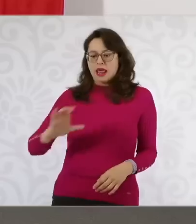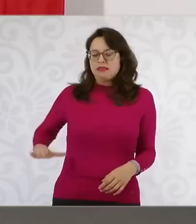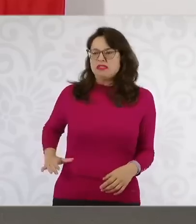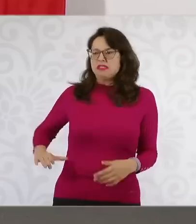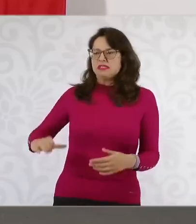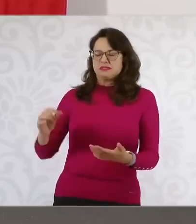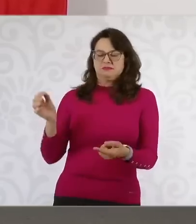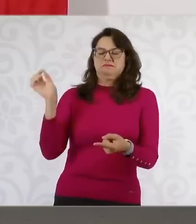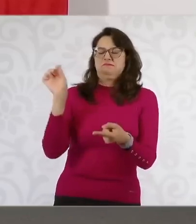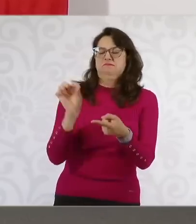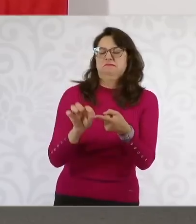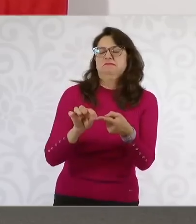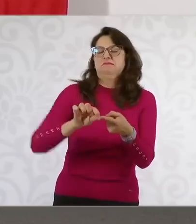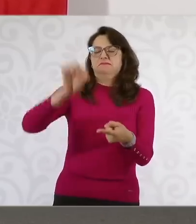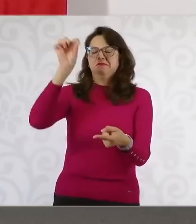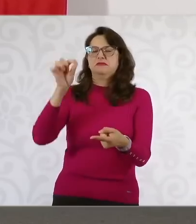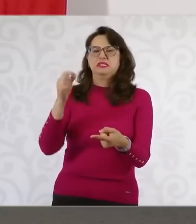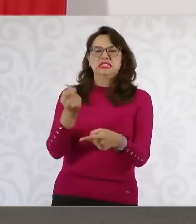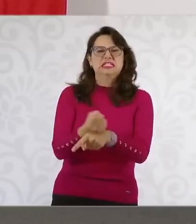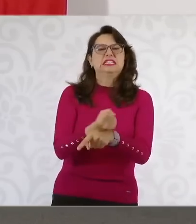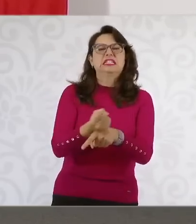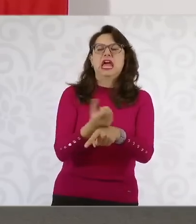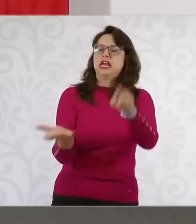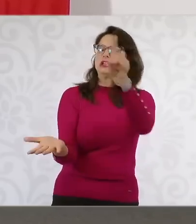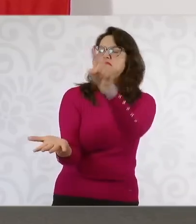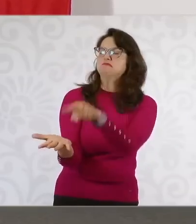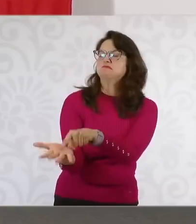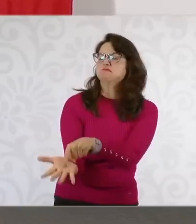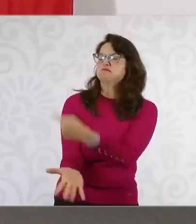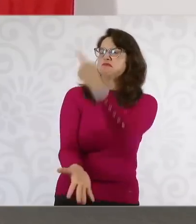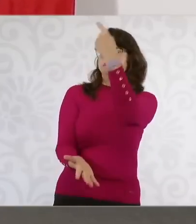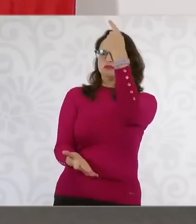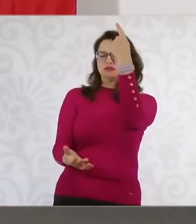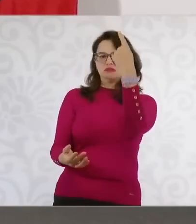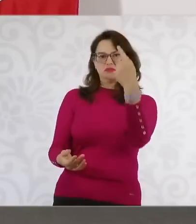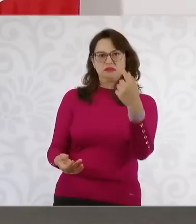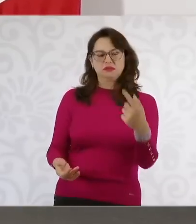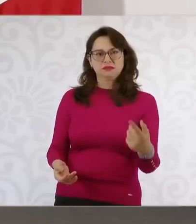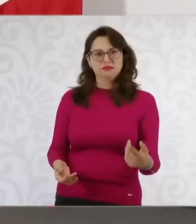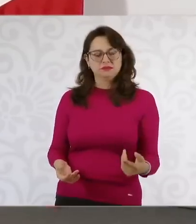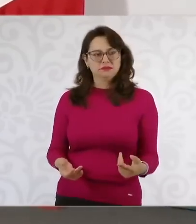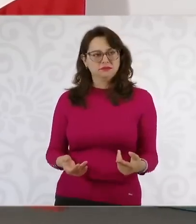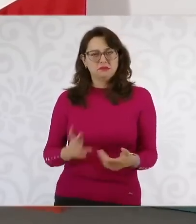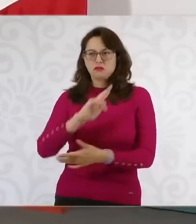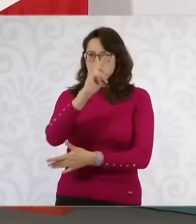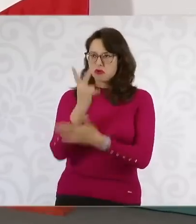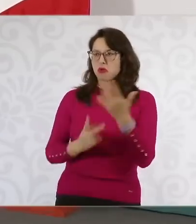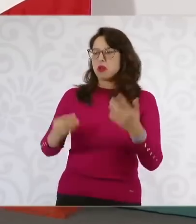de los programas sociales nada más que los partidos que la postularon han votado en en